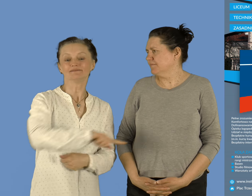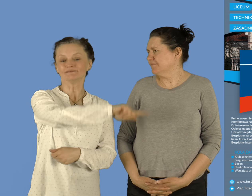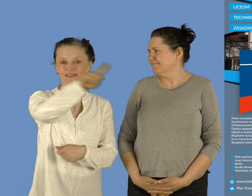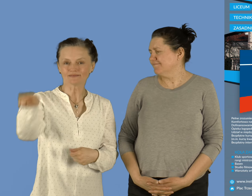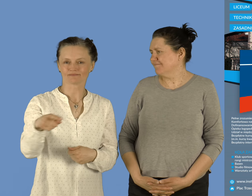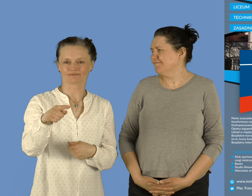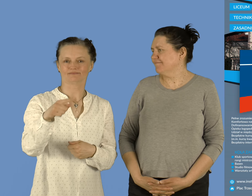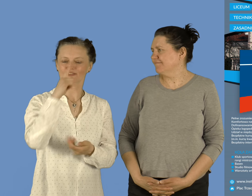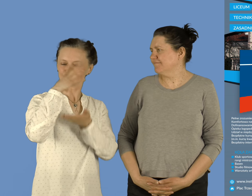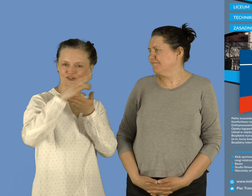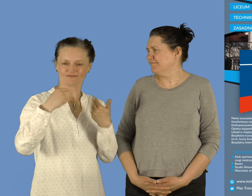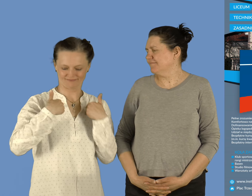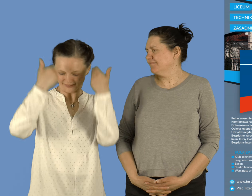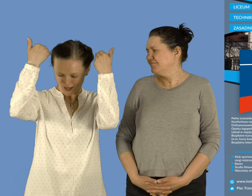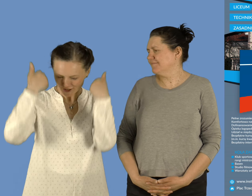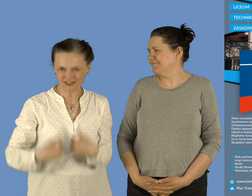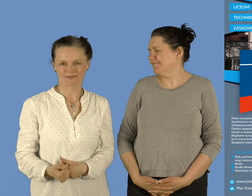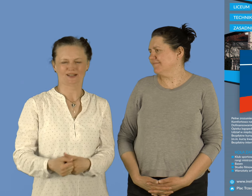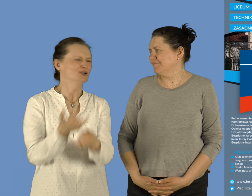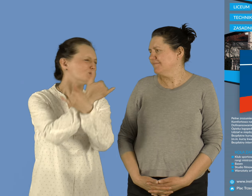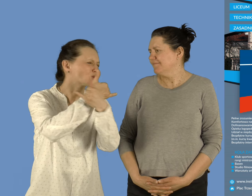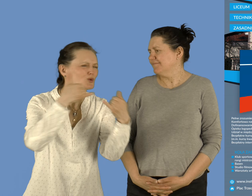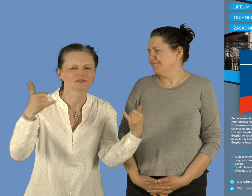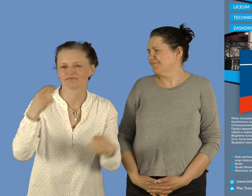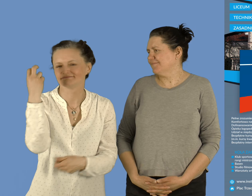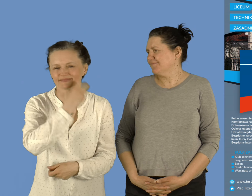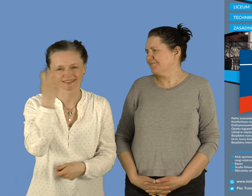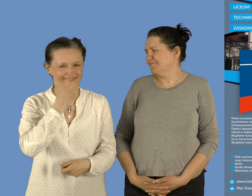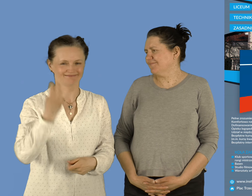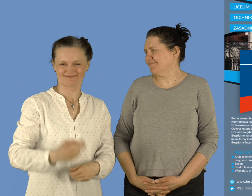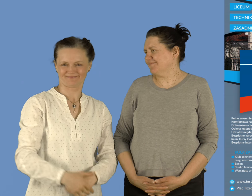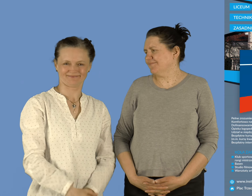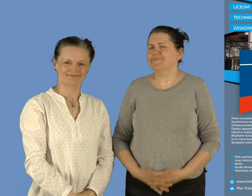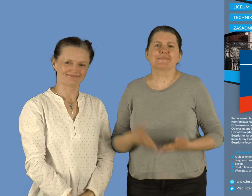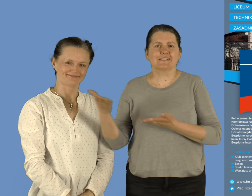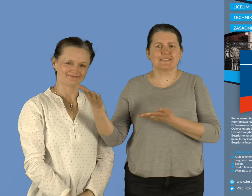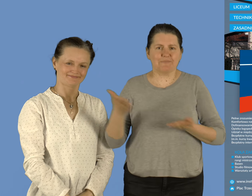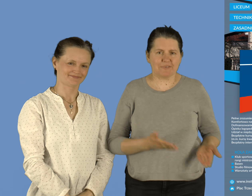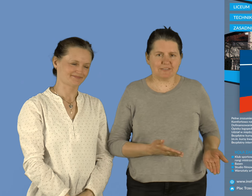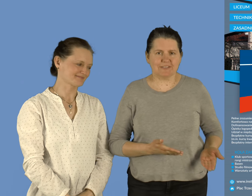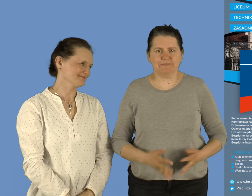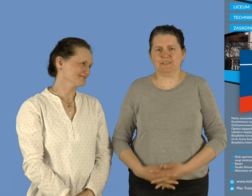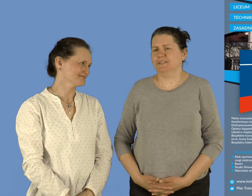Możecie wzorować się na nas. Skończyć szkołę w której zawsze jest ciekawie. Zapraszamy!